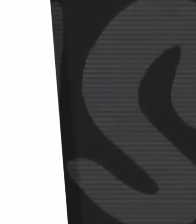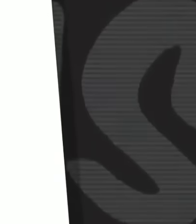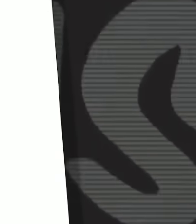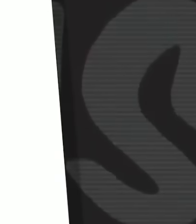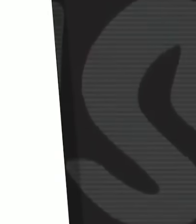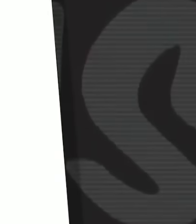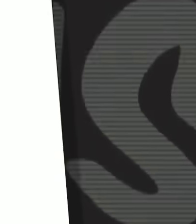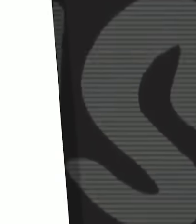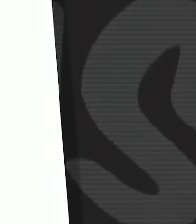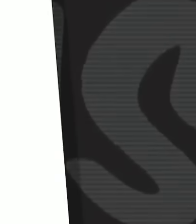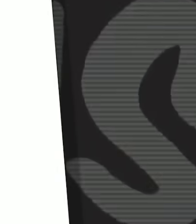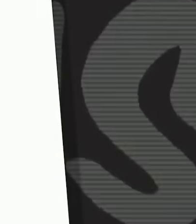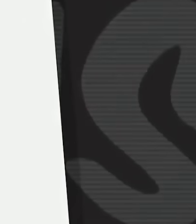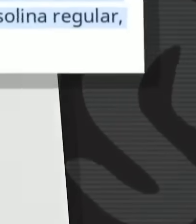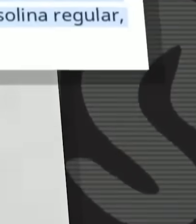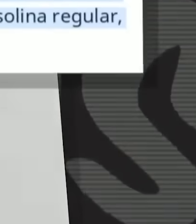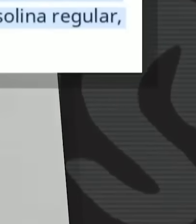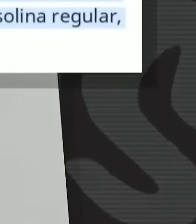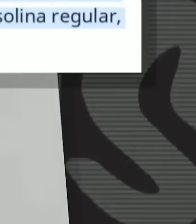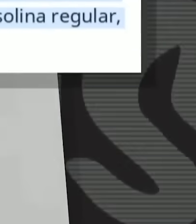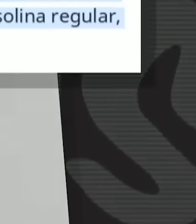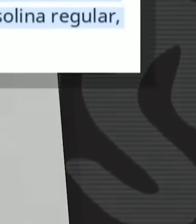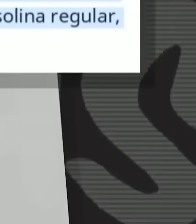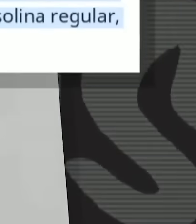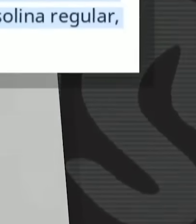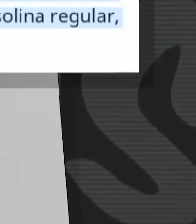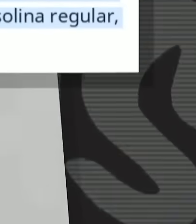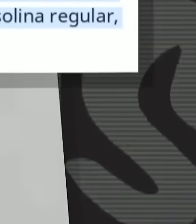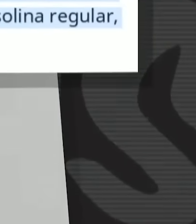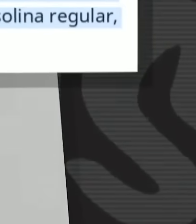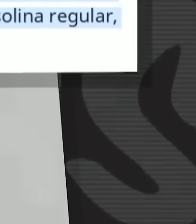que la estrategia nacional para estabilizar el precio blinda al mercado mediante un pacto